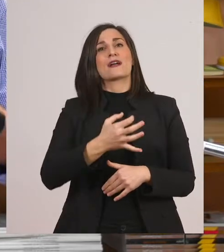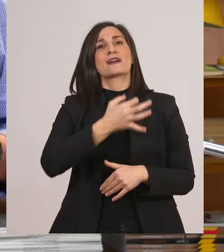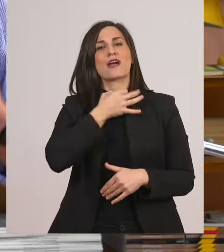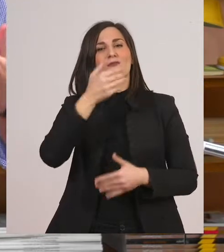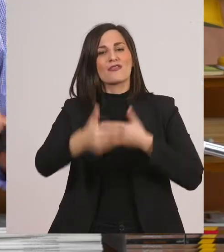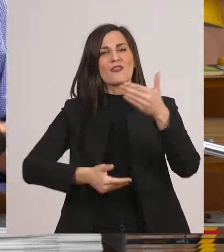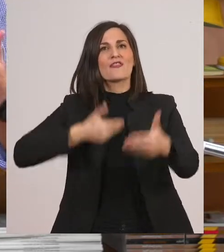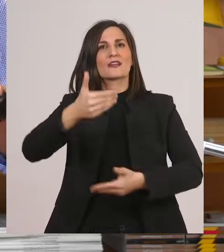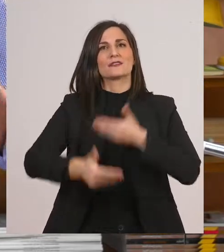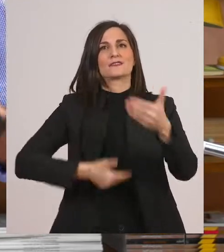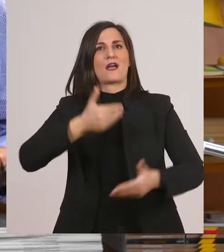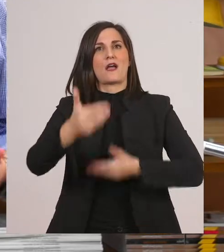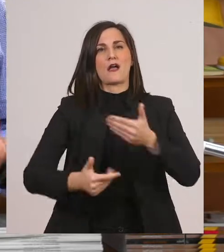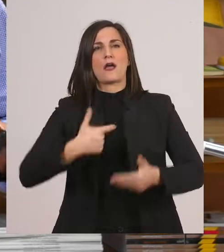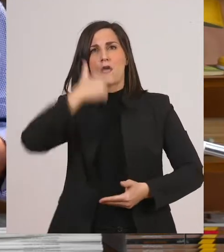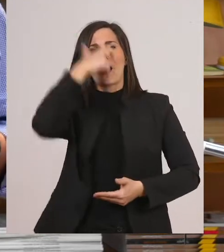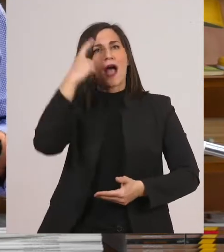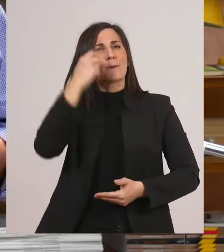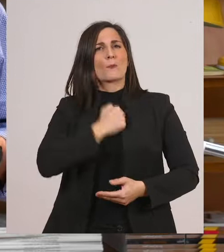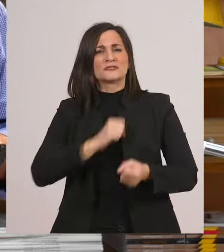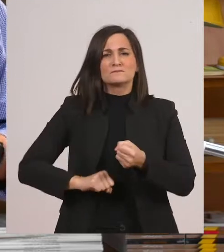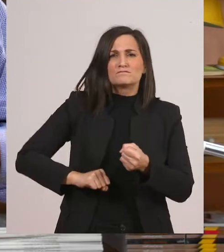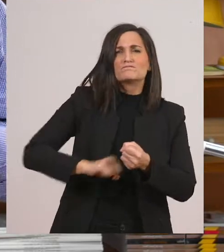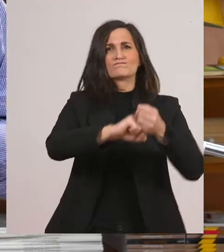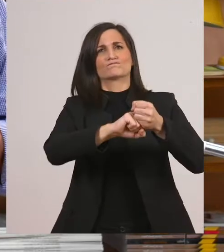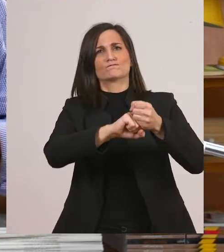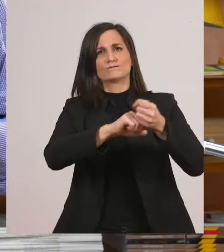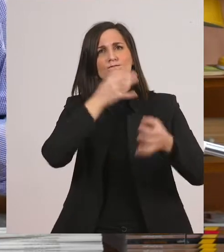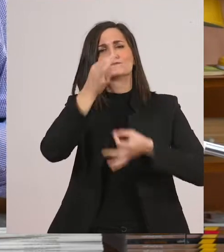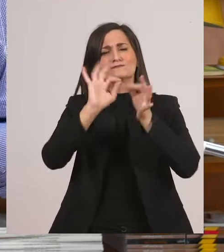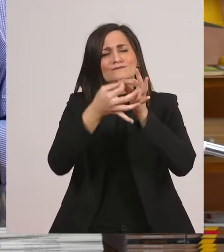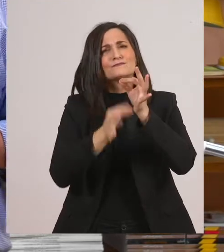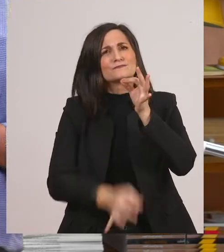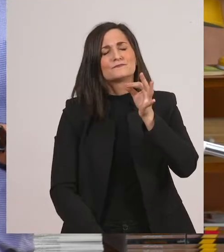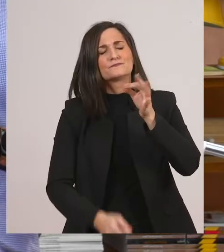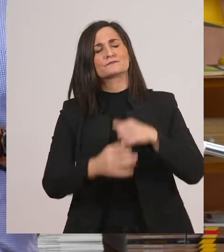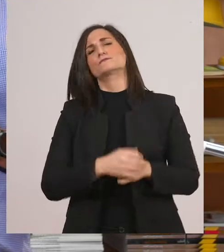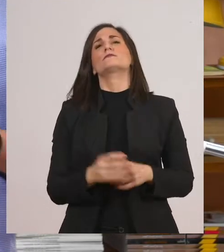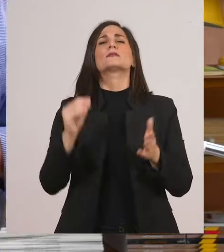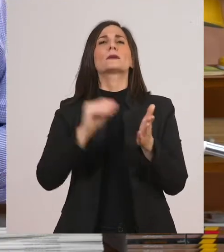κατά την οποία εγώ πρέπει να περιφρουρήσω αυτή την άποψη. Επίσης, όταν εκφράζω εγώ μία άποψη,